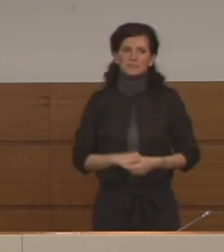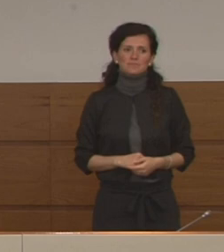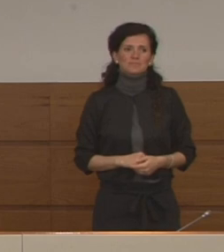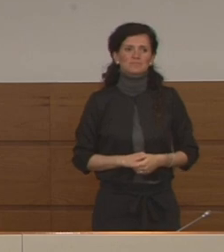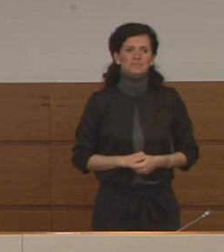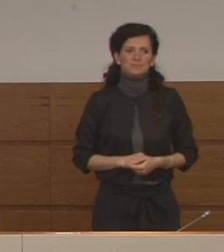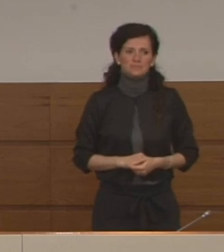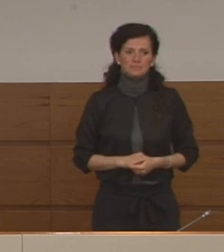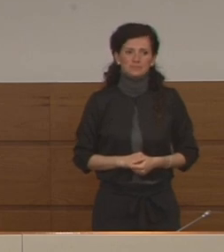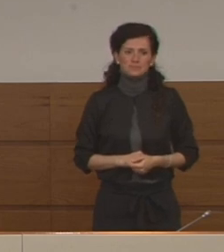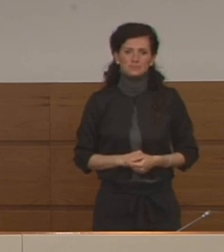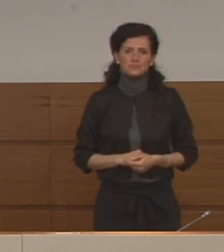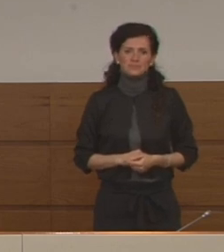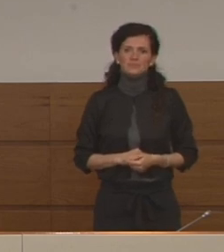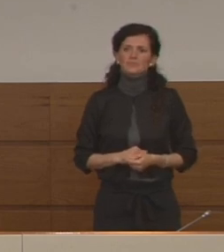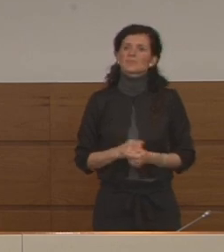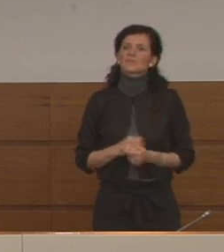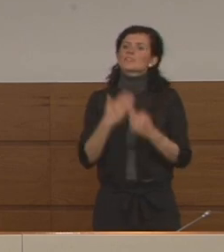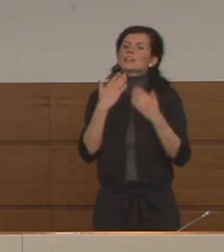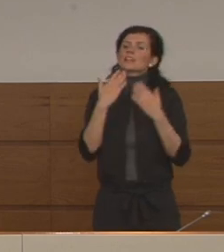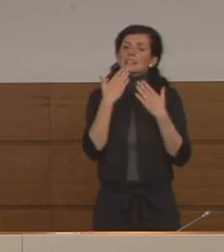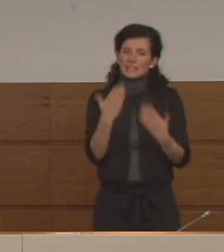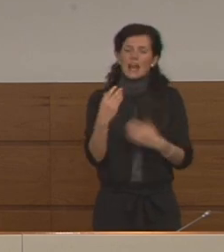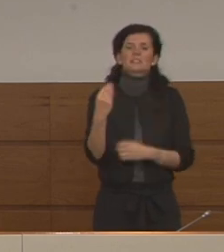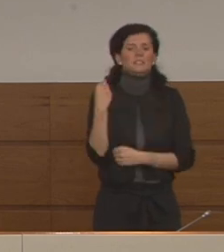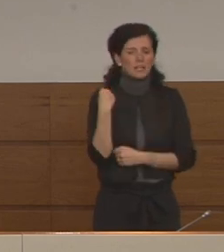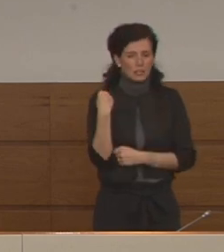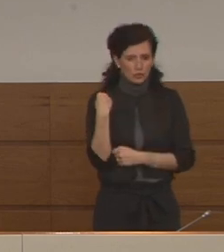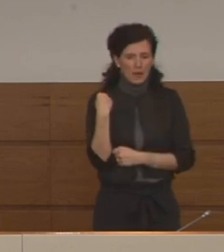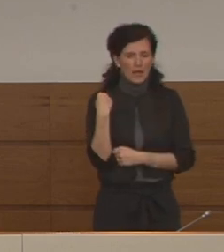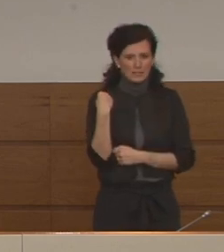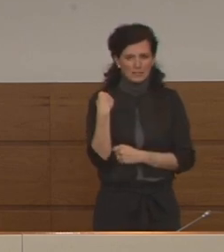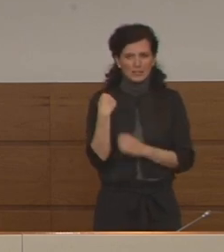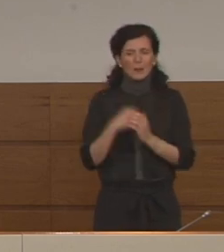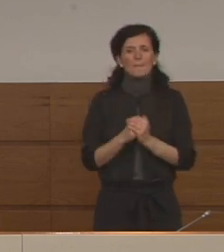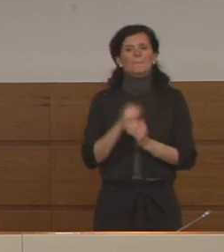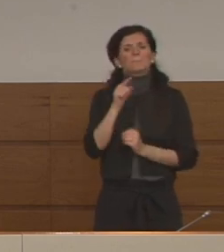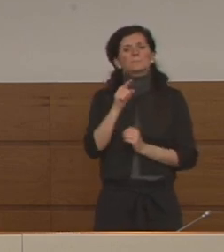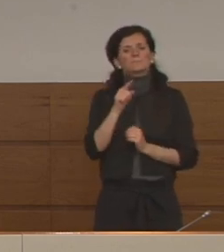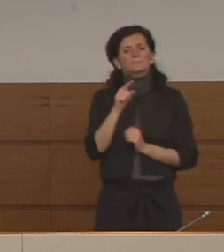Grazie per la domanda. Da un punto di vista squisitamente intensivologico, direi che